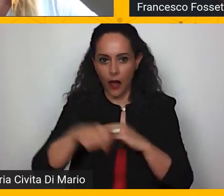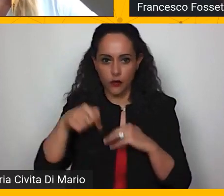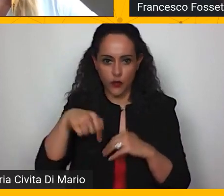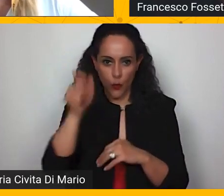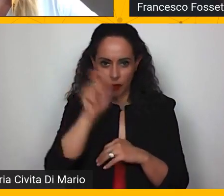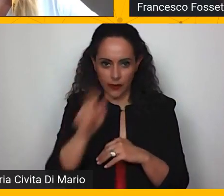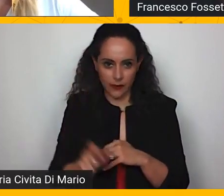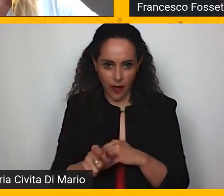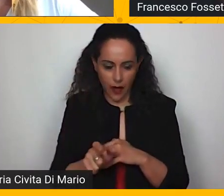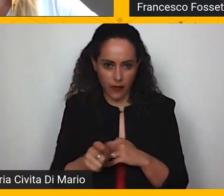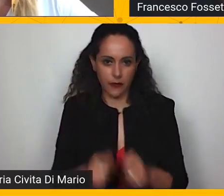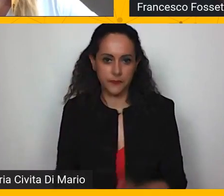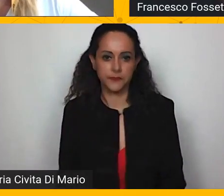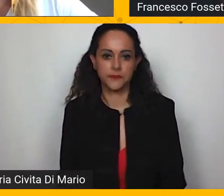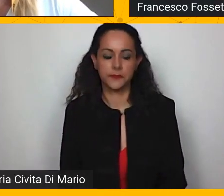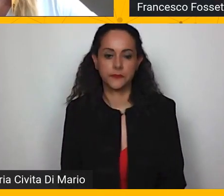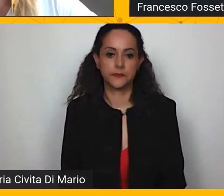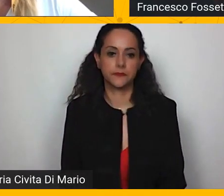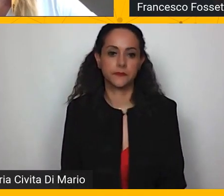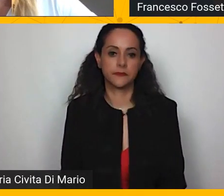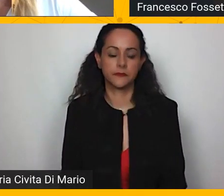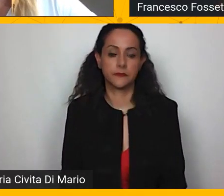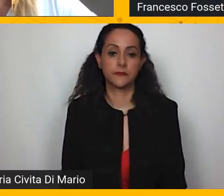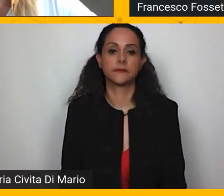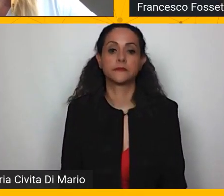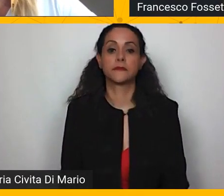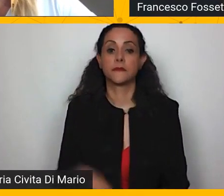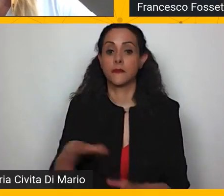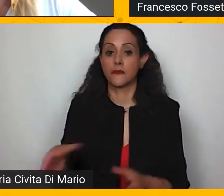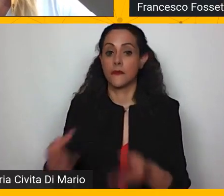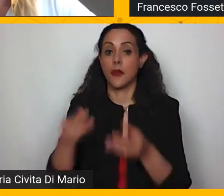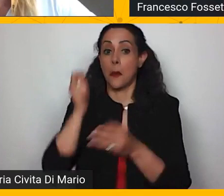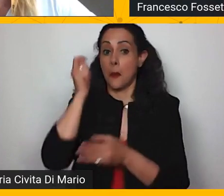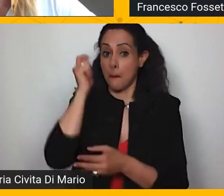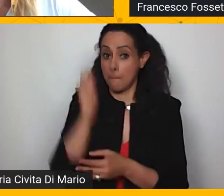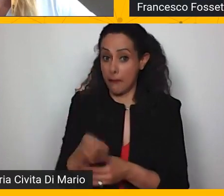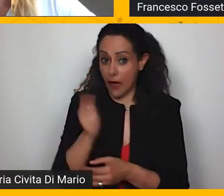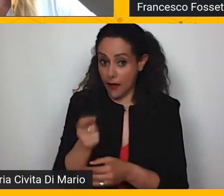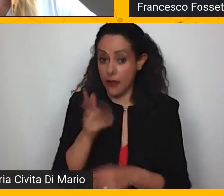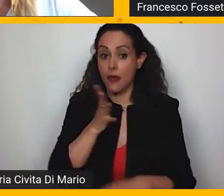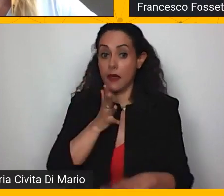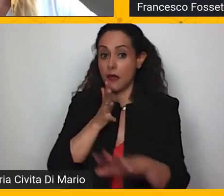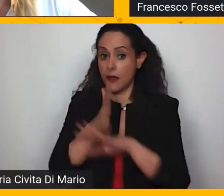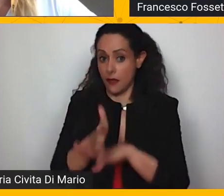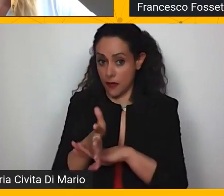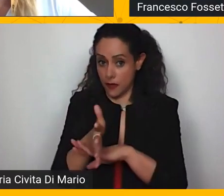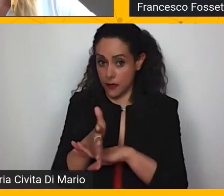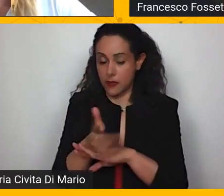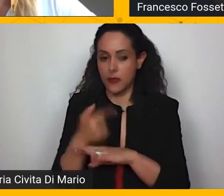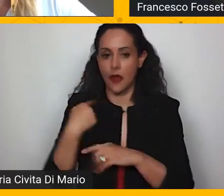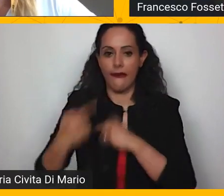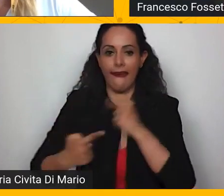quindi nel nostro mercato è uno dei videogame più venduti. Eh una volta che si paga si entra